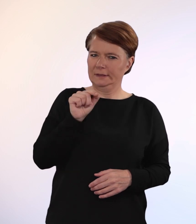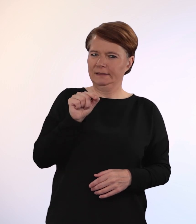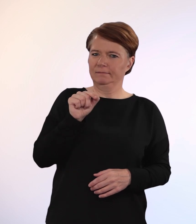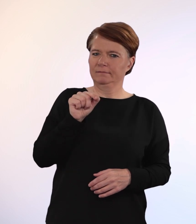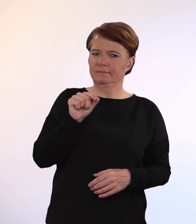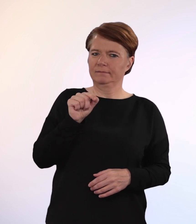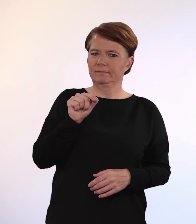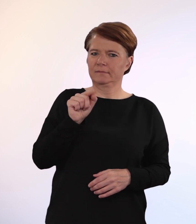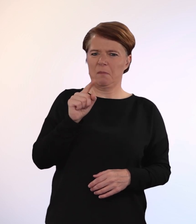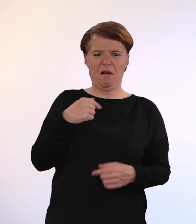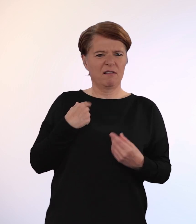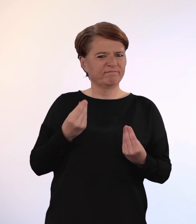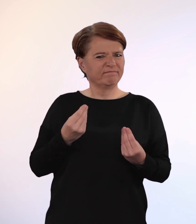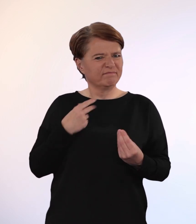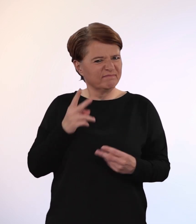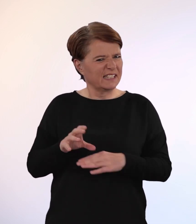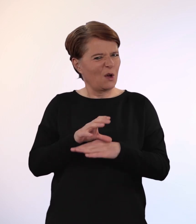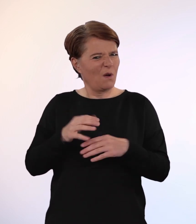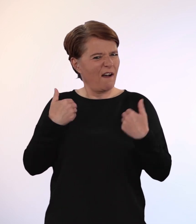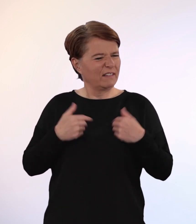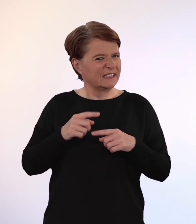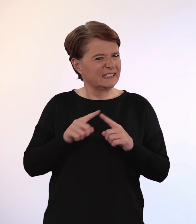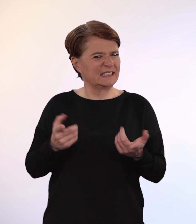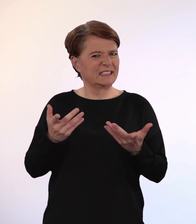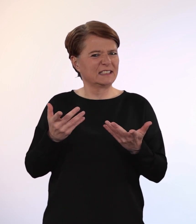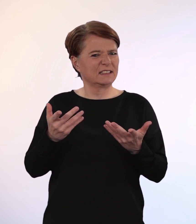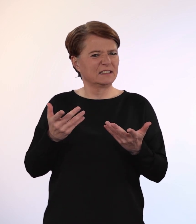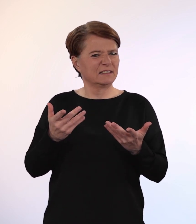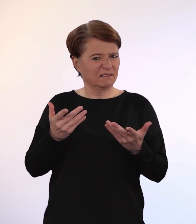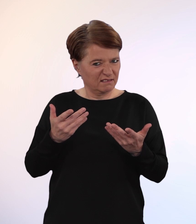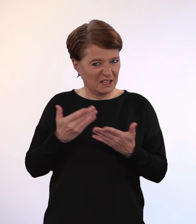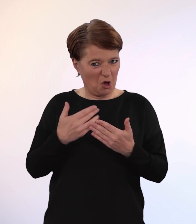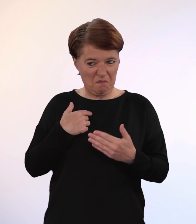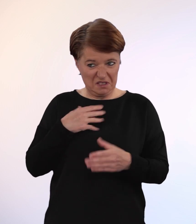hatte aber das Gefühl, ich bin keine Choreografin, ob ich da überhaupt mitmachen kann?